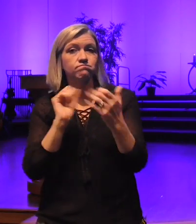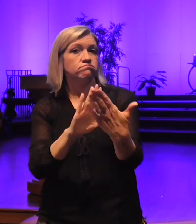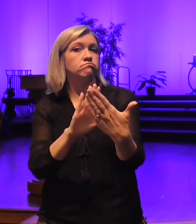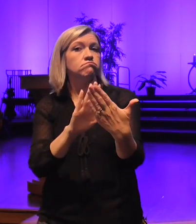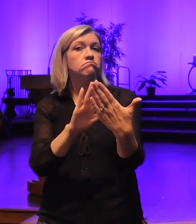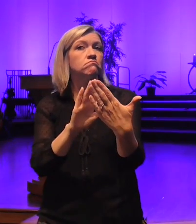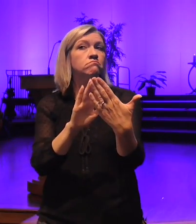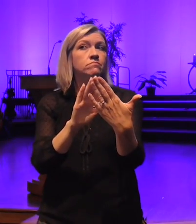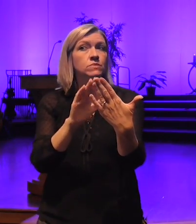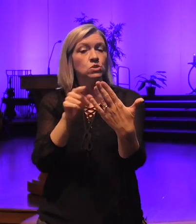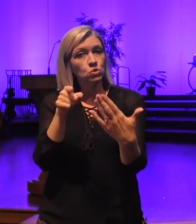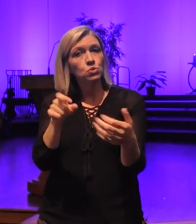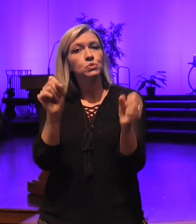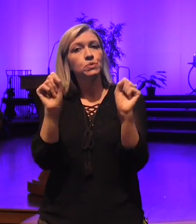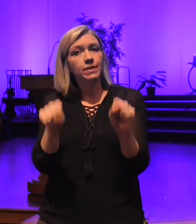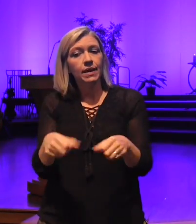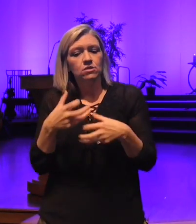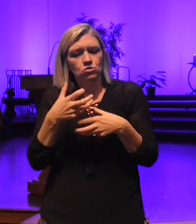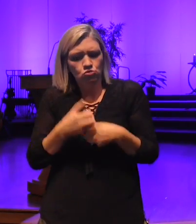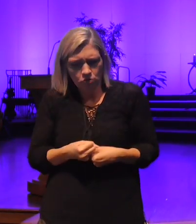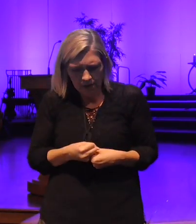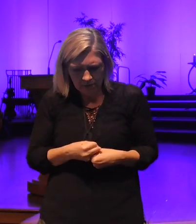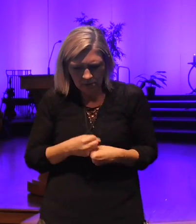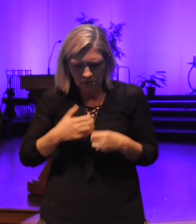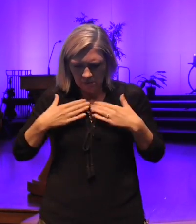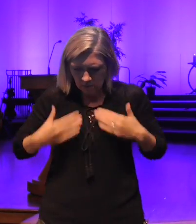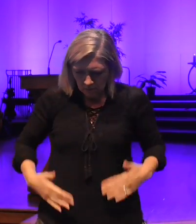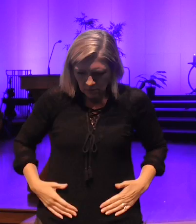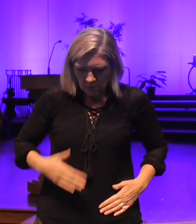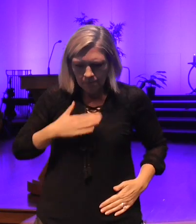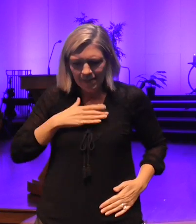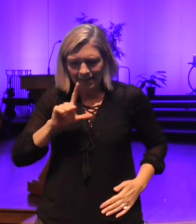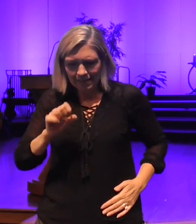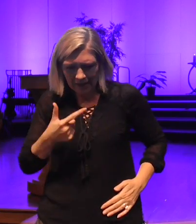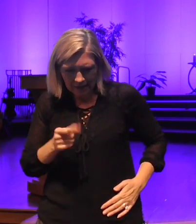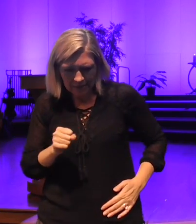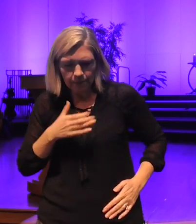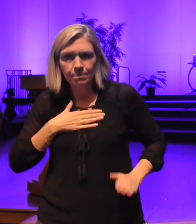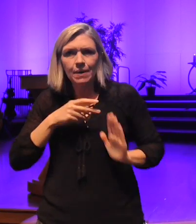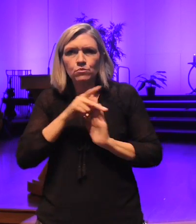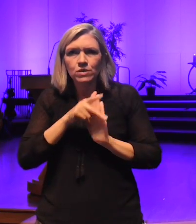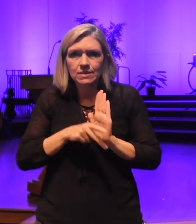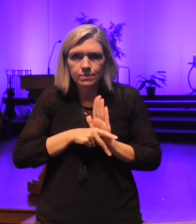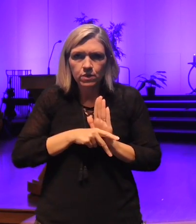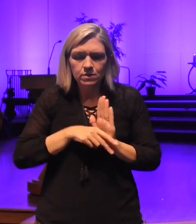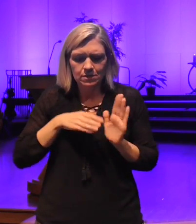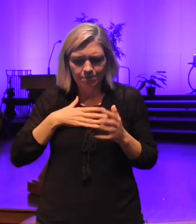en el que puedes confiar tus piernas significado principios esas piernas en ese pez eran el principio los